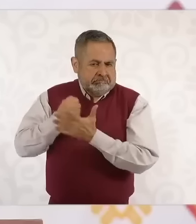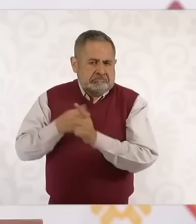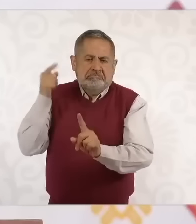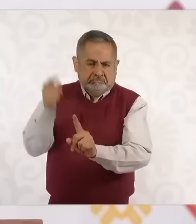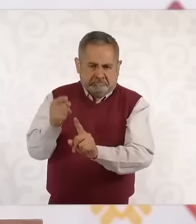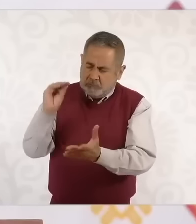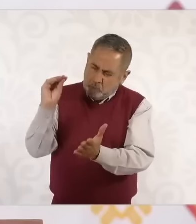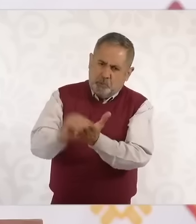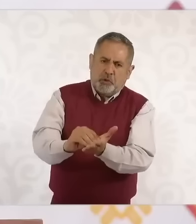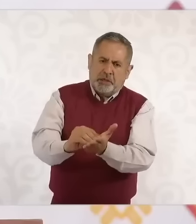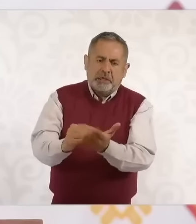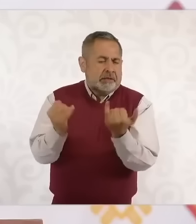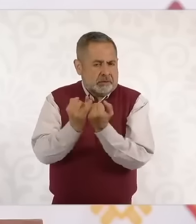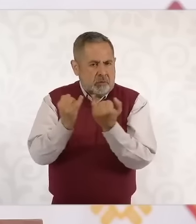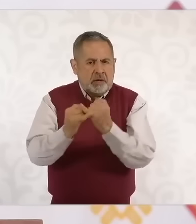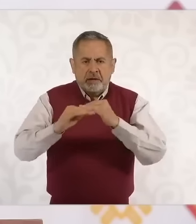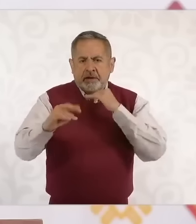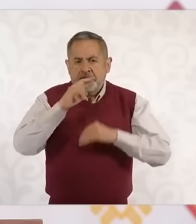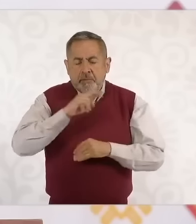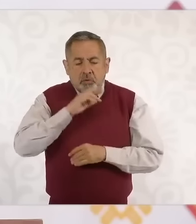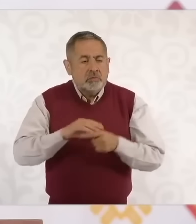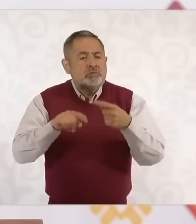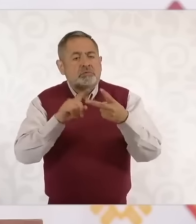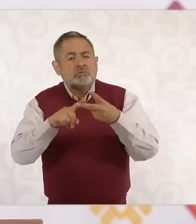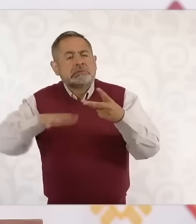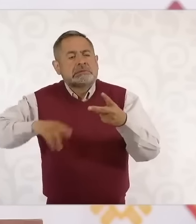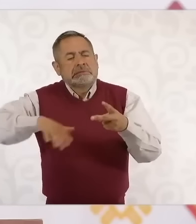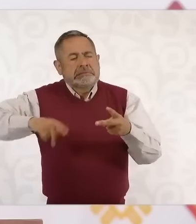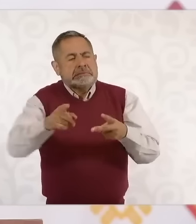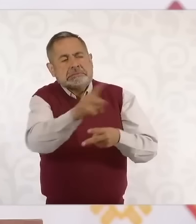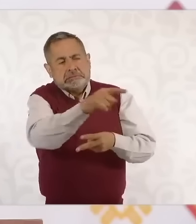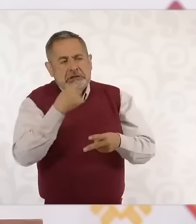lograr. Otro tiene que ver con el mecanismo laboral que ya comenté ahorita, es decir,